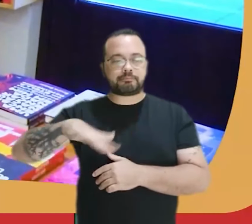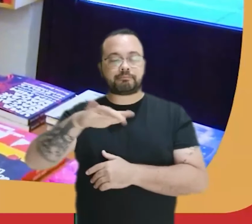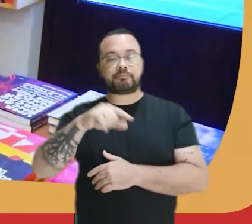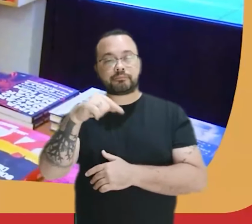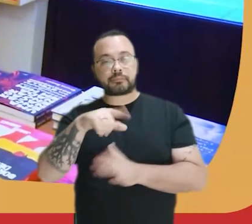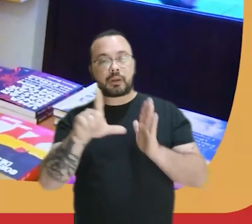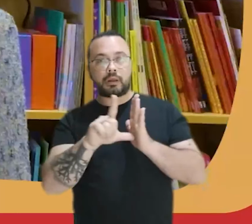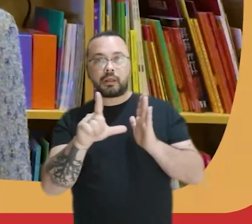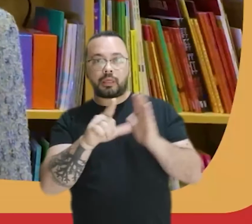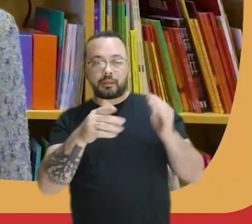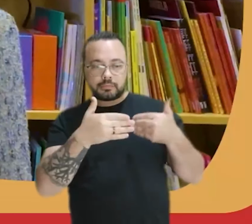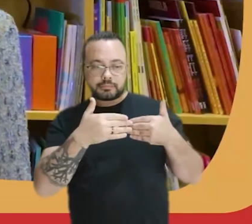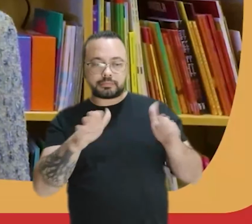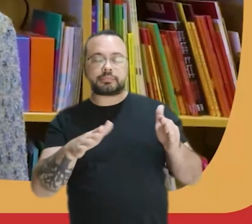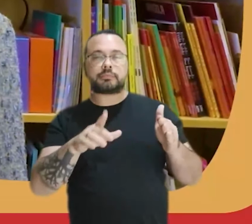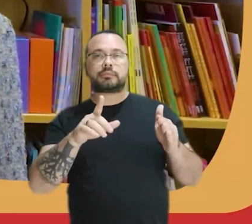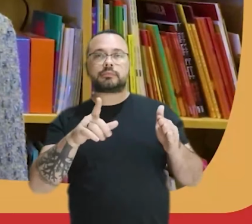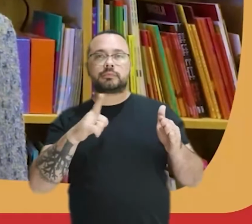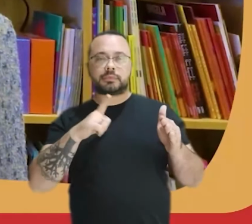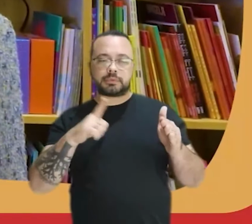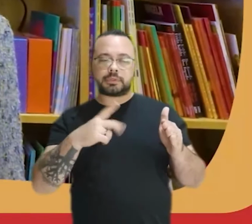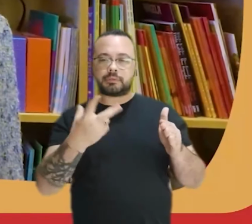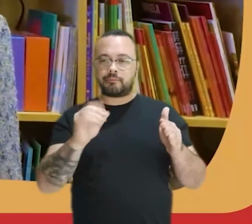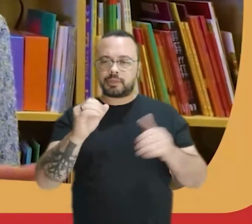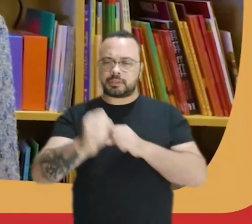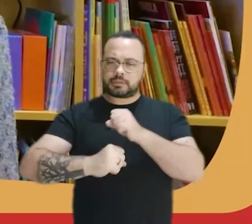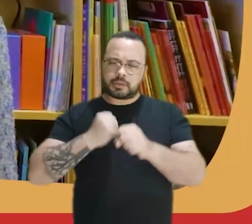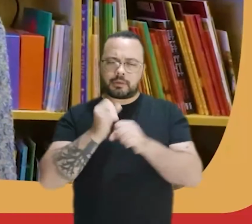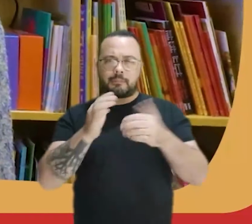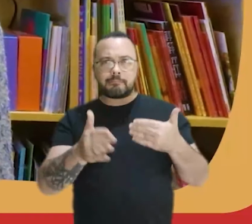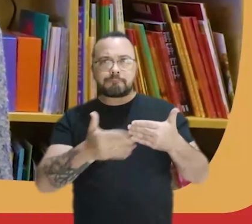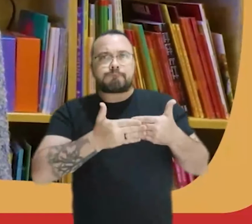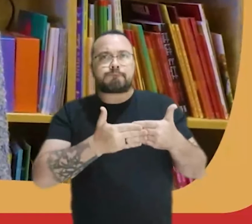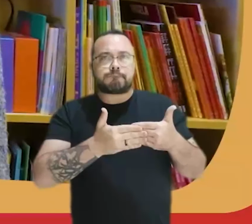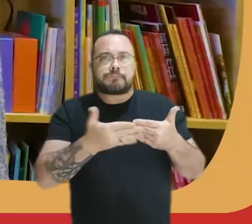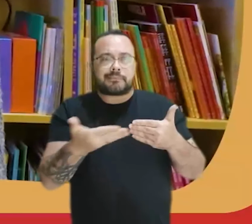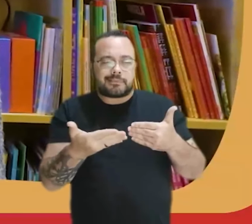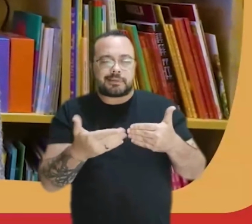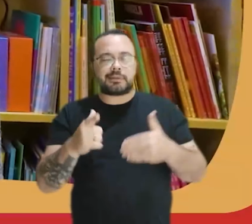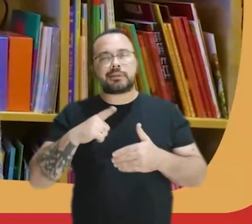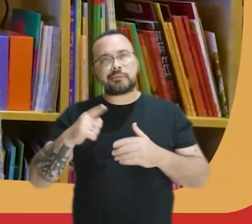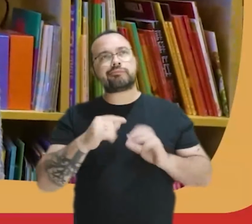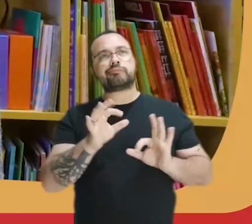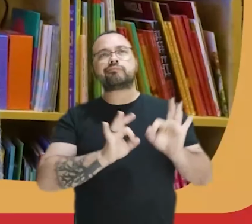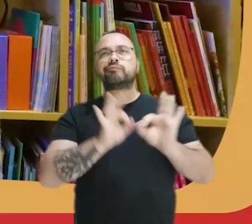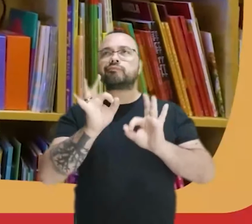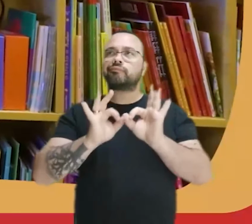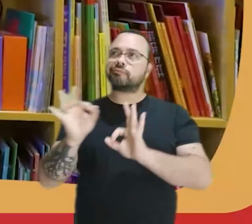nesse lugar que tava fechado durante 20 anos, a gente teve uma... uma reforma bem pouco intervencionista,